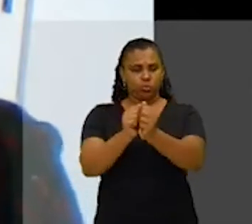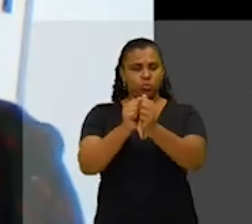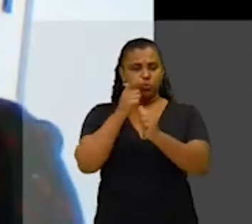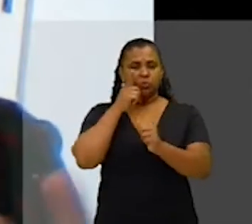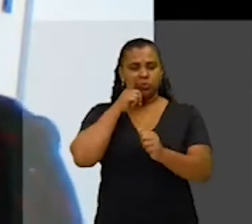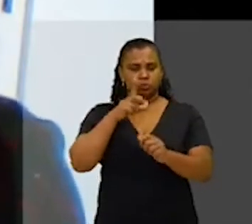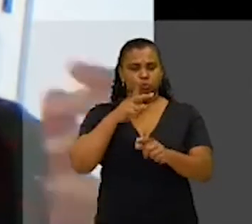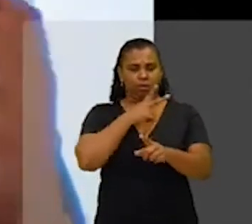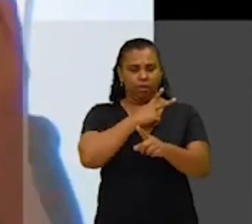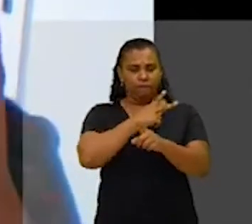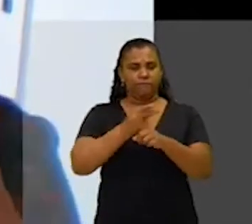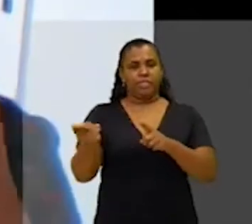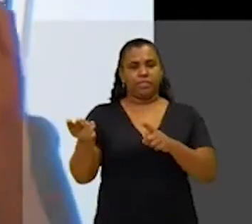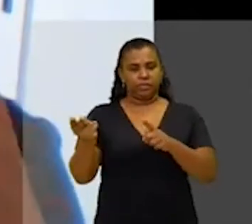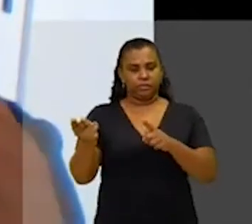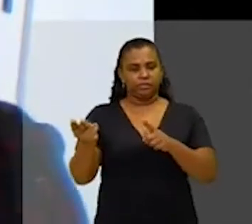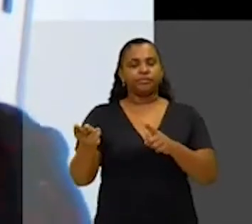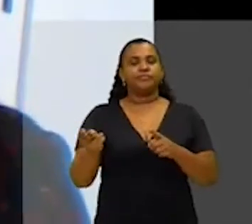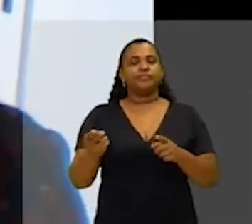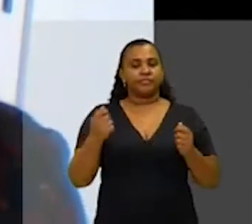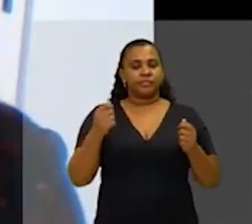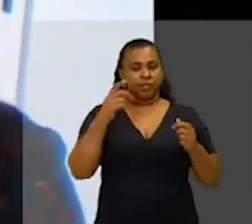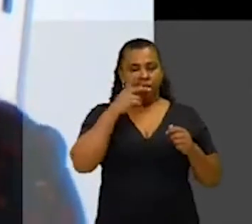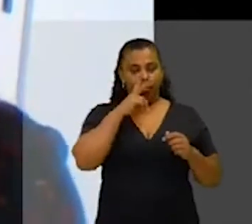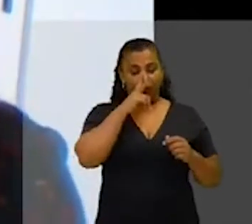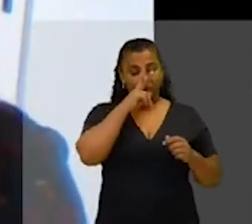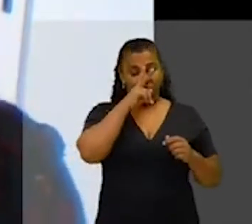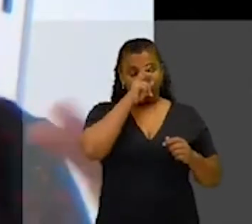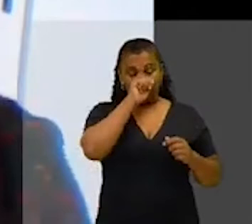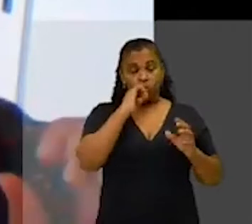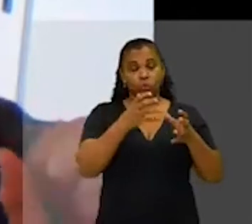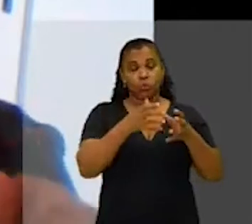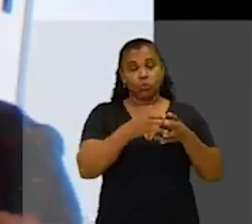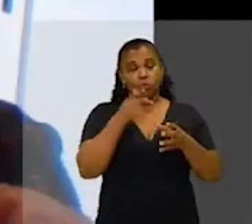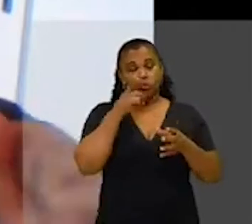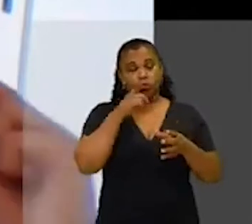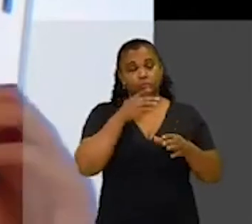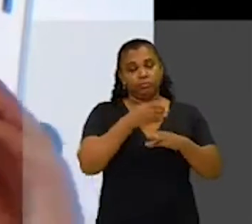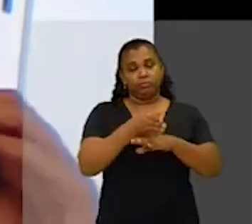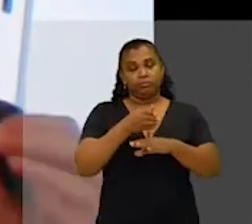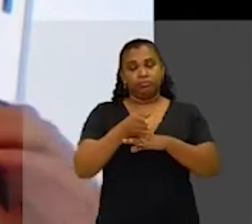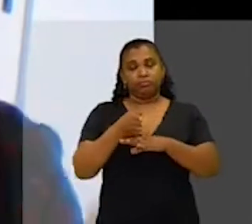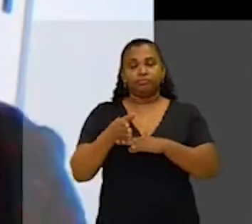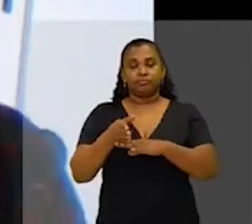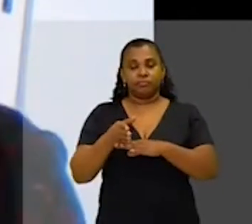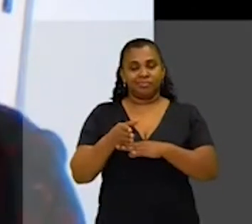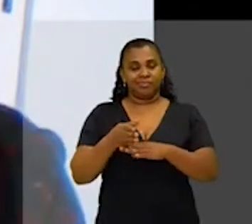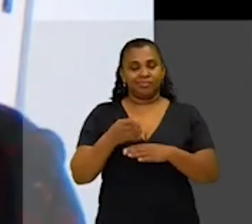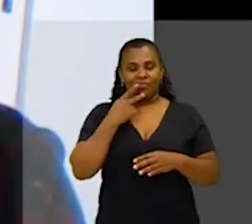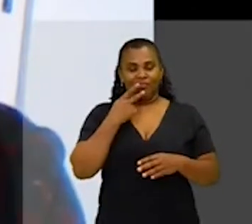indivíduos não conseguiria você sabe outros como eu vou ficar por aqui também para não ocupar da